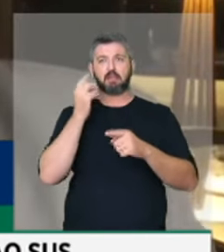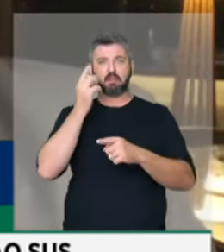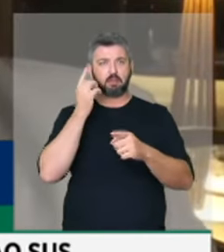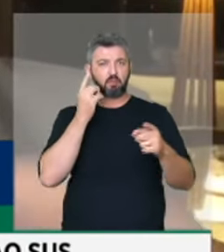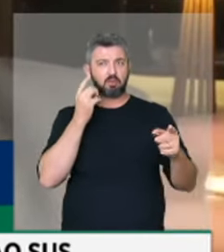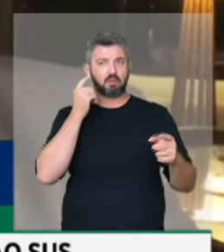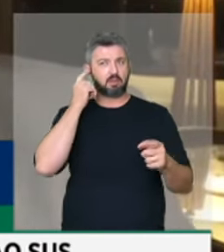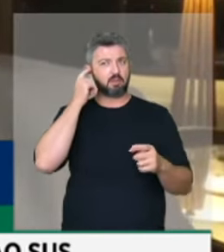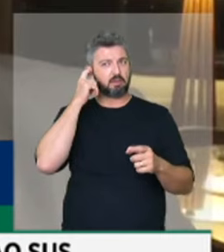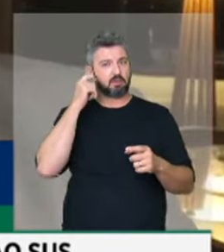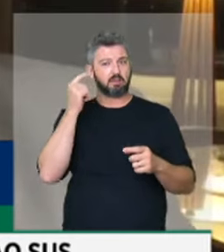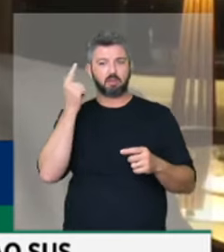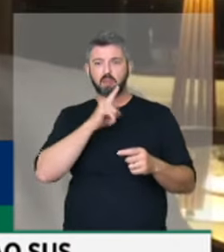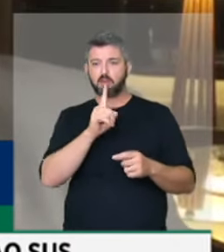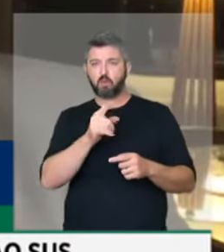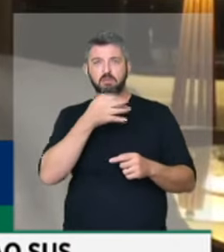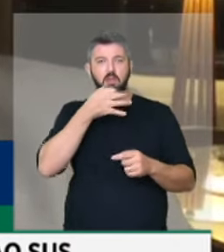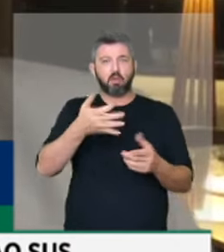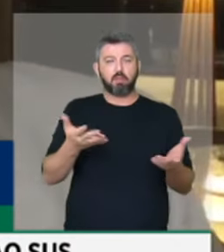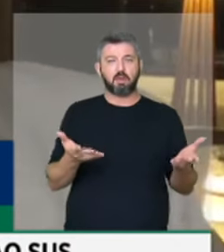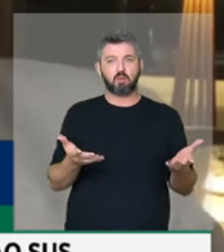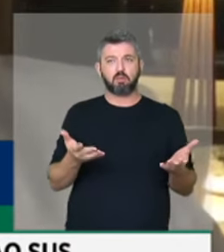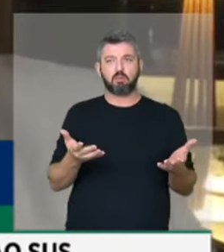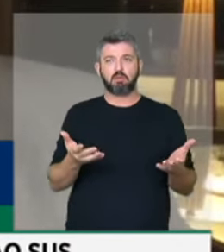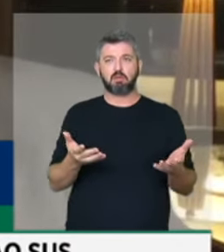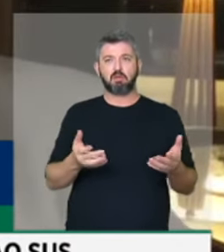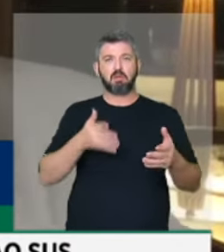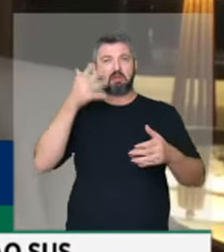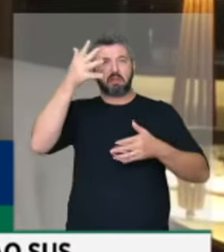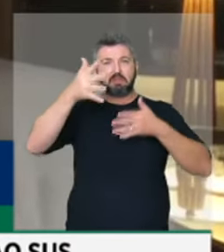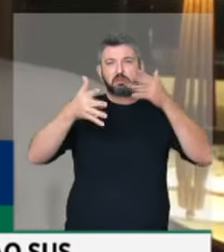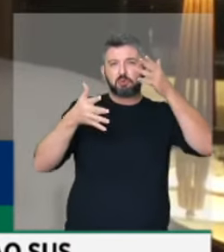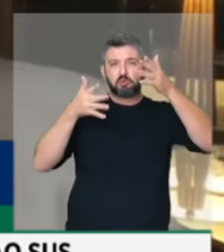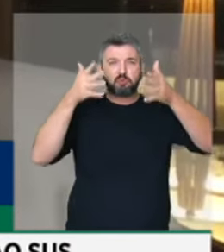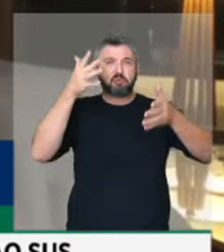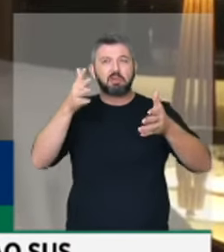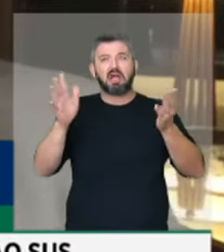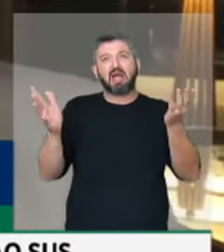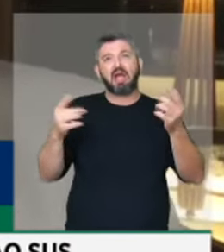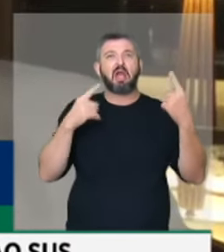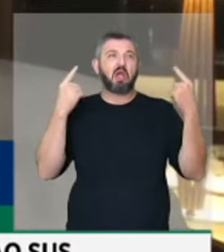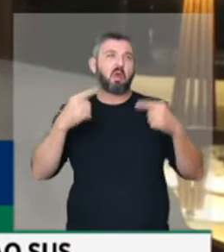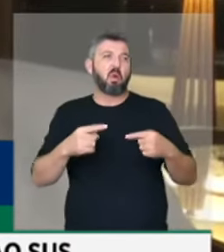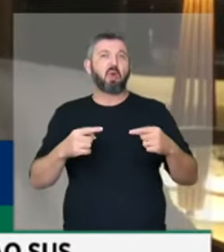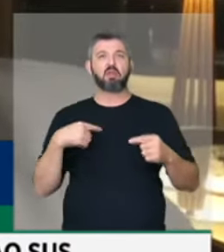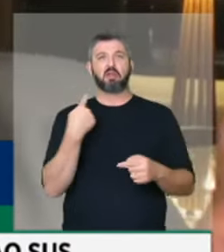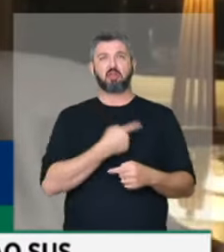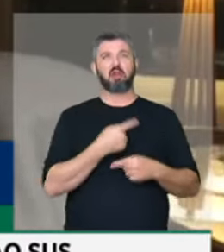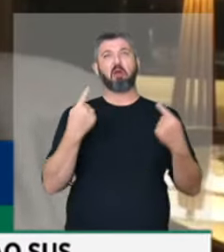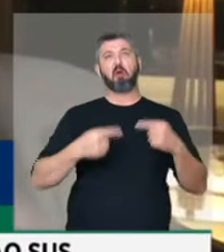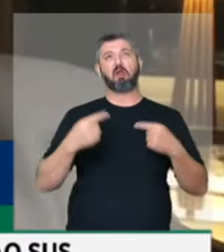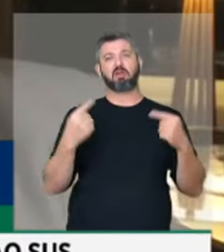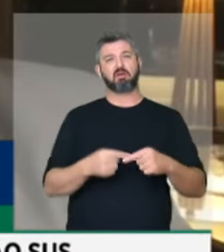PARLAMENTARES DE ARGUMENTAREM, FICA COM DISCURSO CANSADO DE QUE A GENTE É CONTRA TUDO, E TAL, ESTÁ MOSTRANDO AÍ A PRÓPRIA DISPONIBILIDADE DO RELATOR EM INCORPORAR A